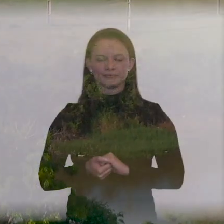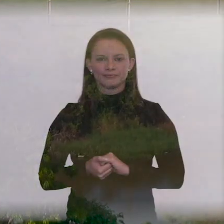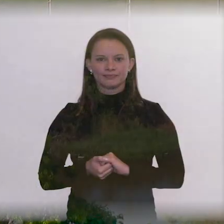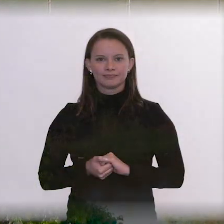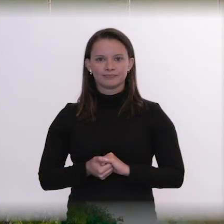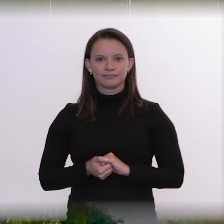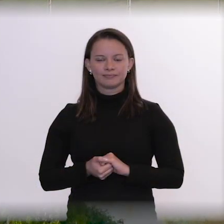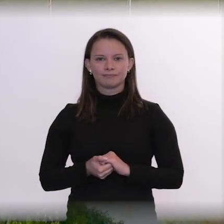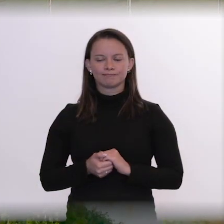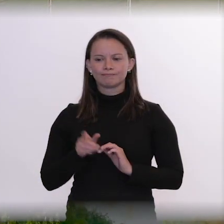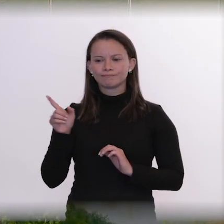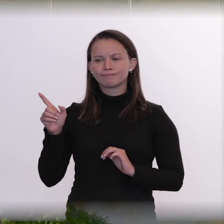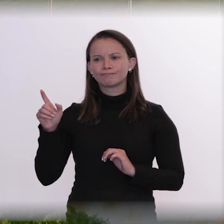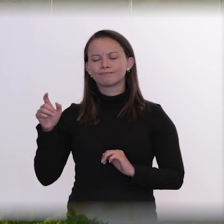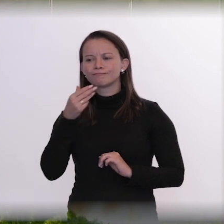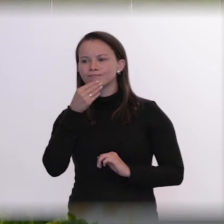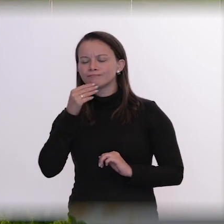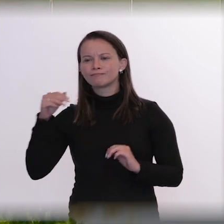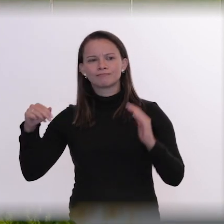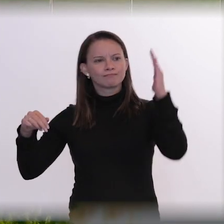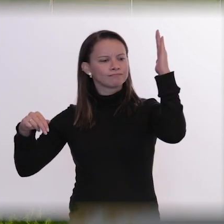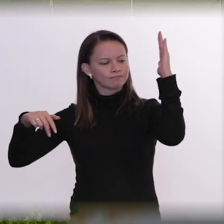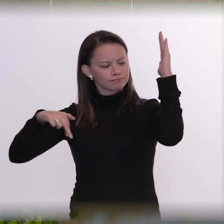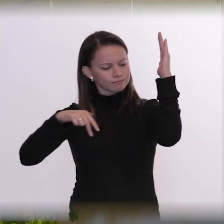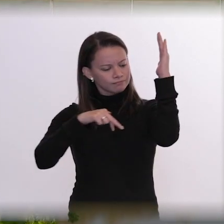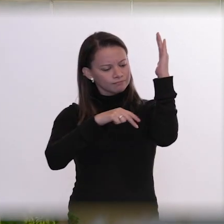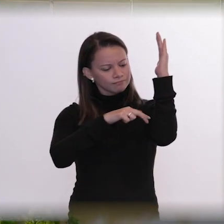Ele subiu até uma torre de uma praça, onde é a torre em homenagem a,